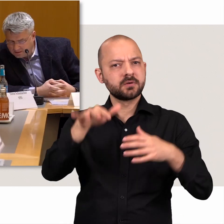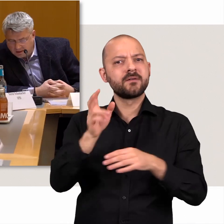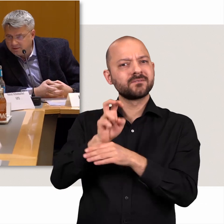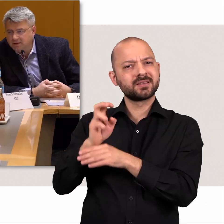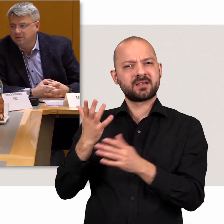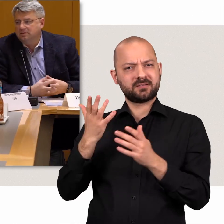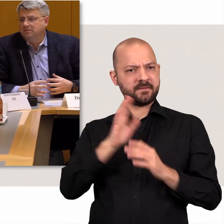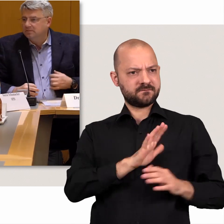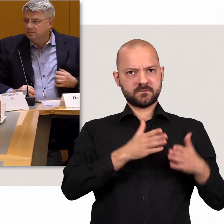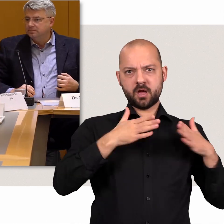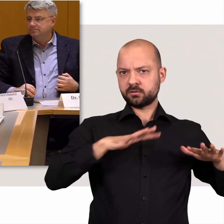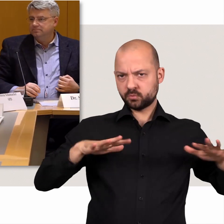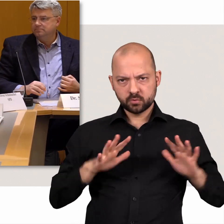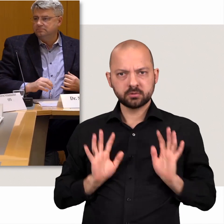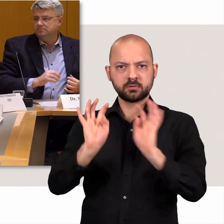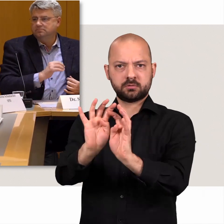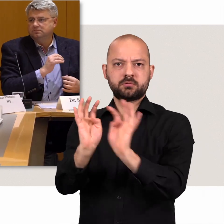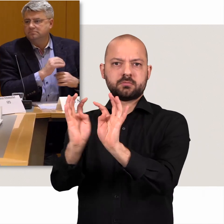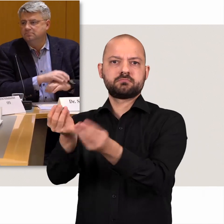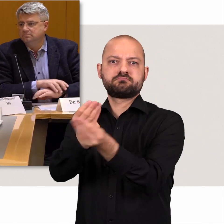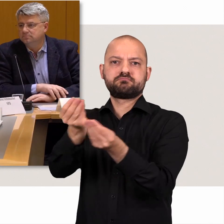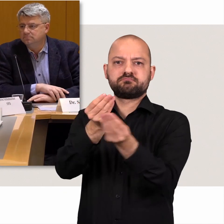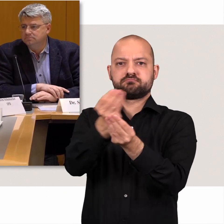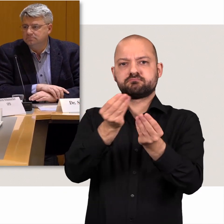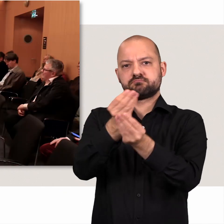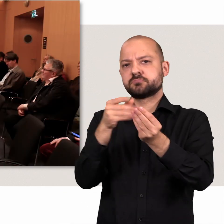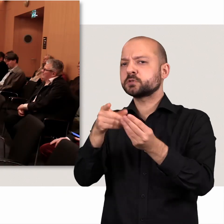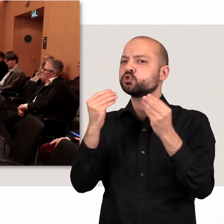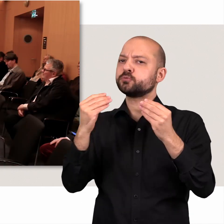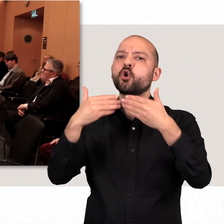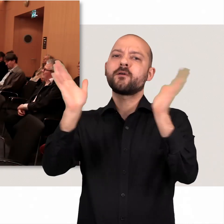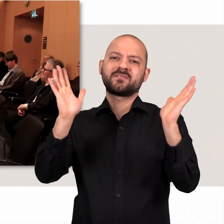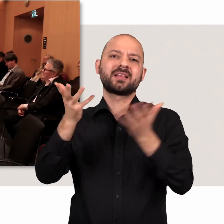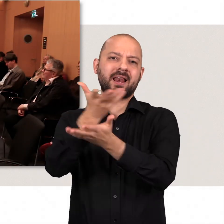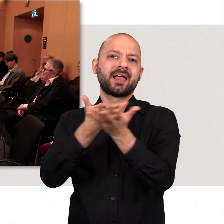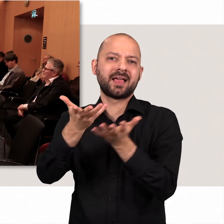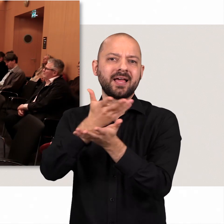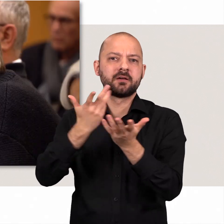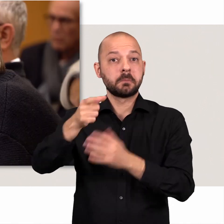Diese setzen sich aus Vertreterinnen und Vertretern der Fraktionen zusammen. In der Regel tagen sie öffentlich.